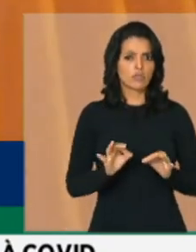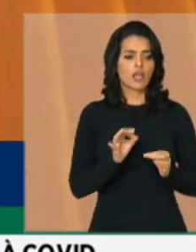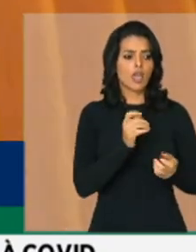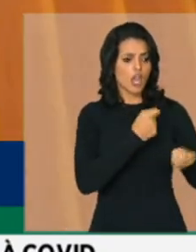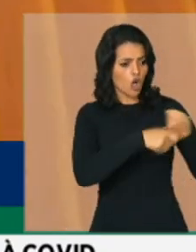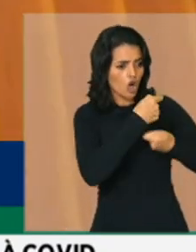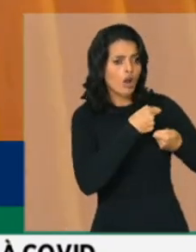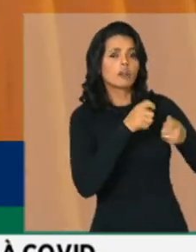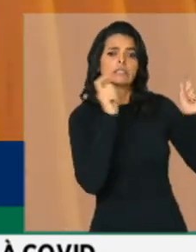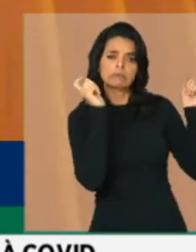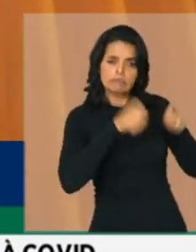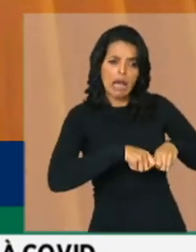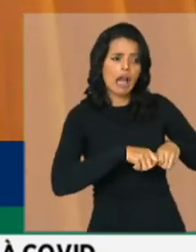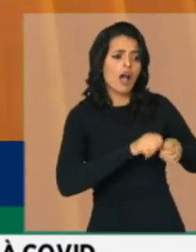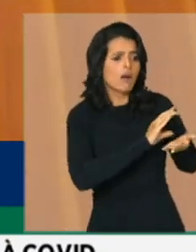ATUA EM ÁREA NENHUMA CONFORME AS NECESSIDADES QUE O NOSSO